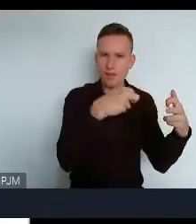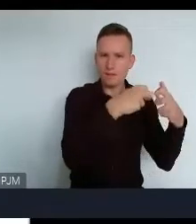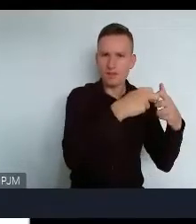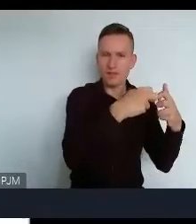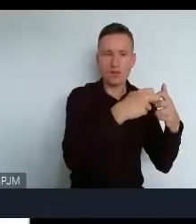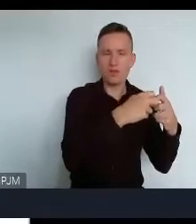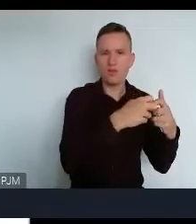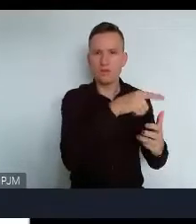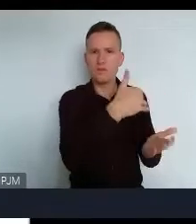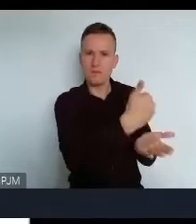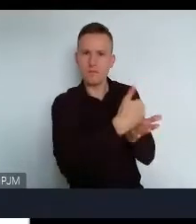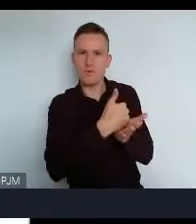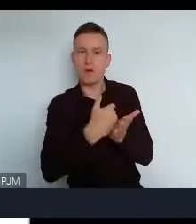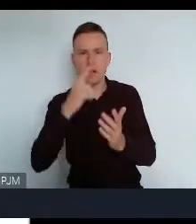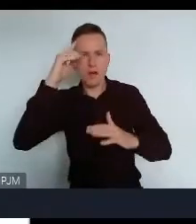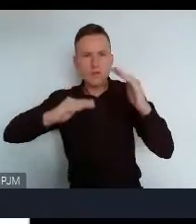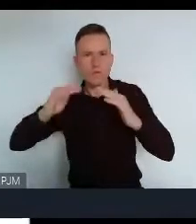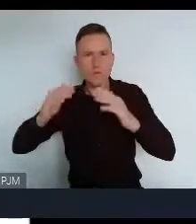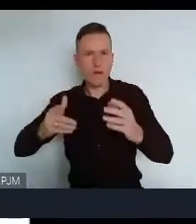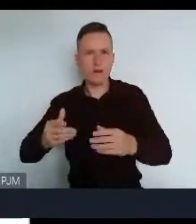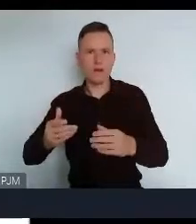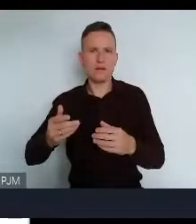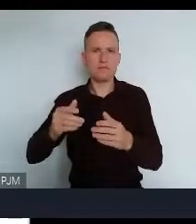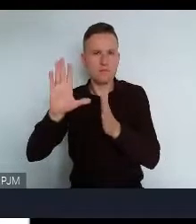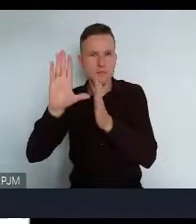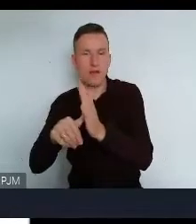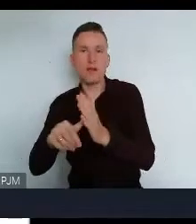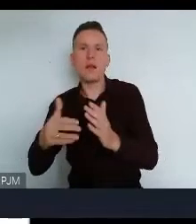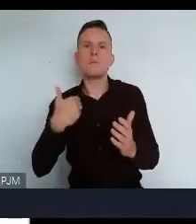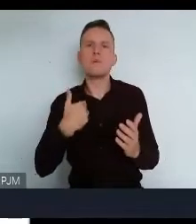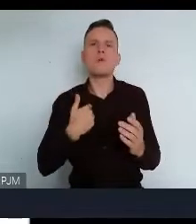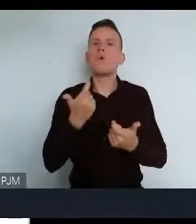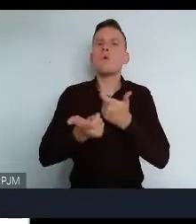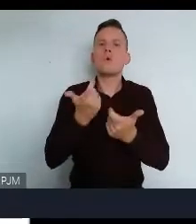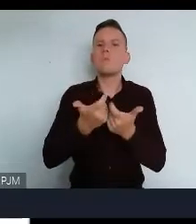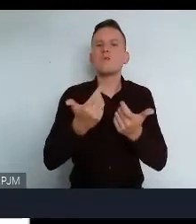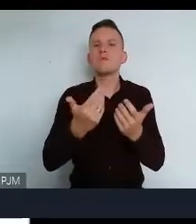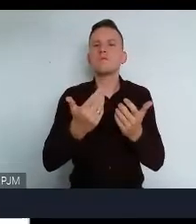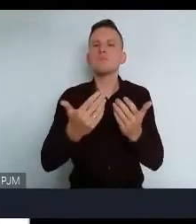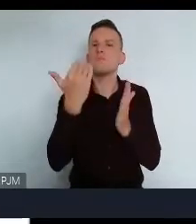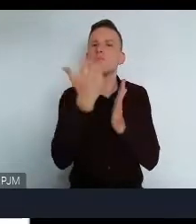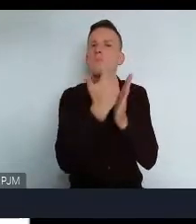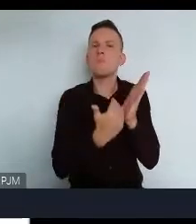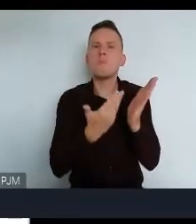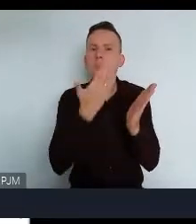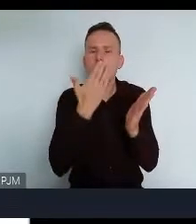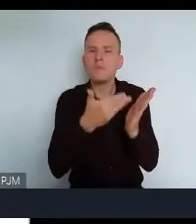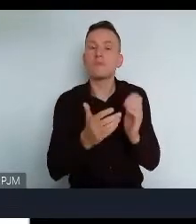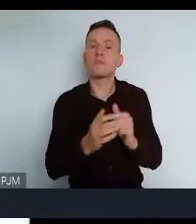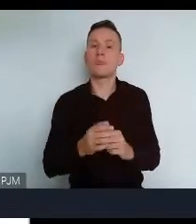został przeprowadzony według następujących kryteriów: po pierwsze, czy miasto posiada dokument strategiczny lub koncepcyjny